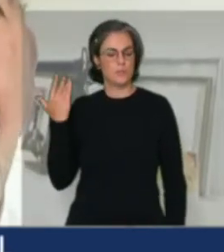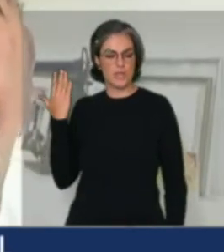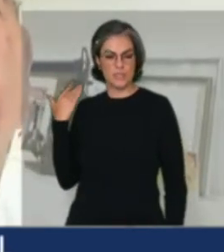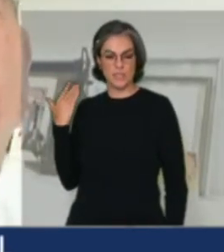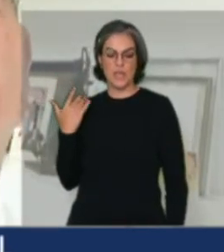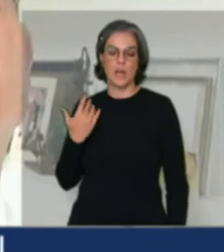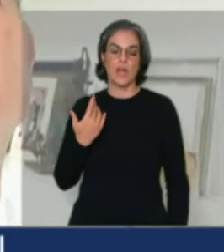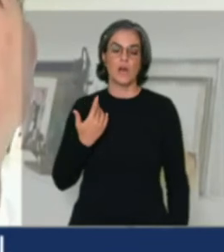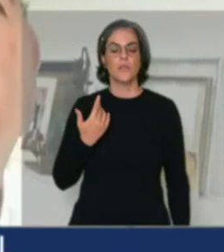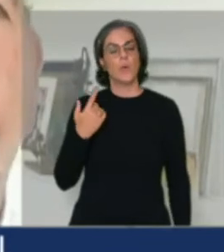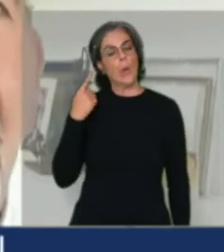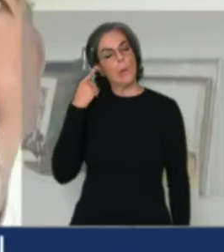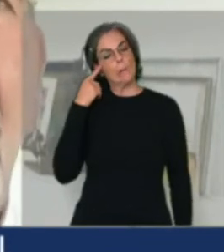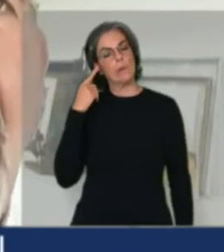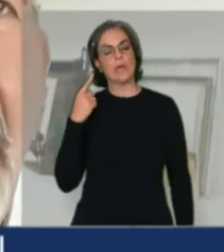HOJE, INFELIZMENTE, SÃO NOMES. É ISSO, SENHOR